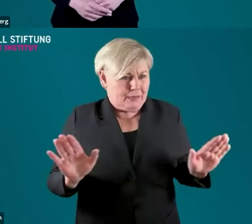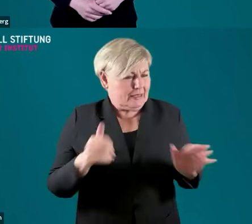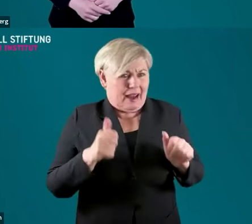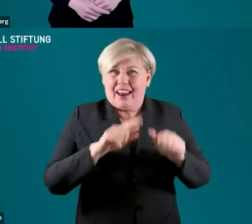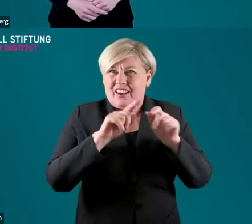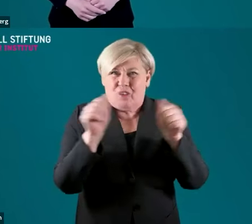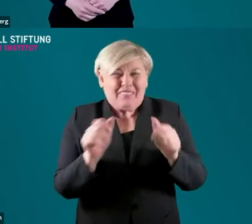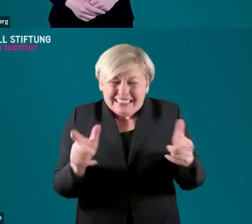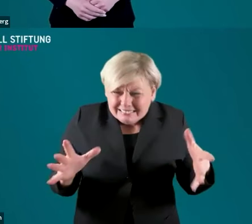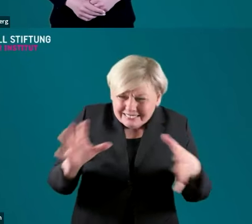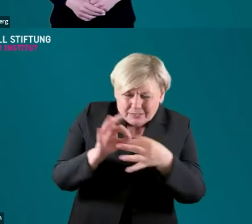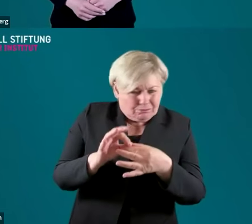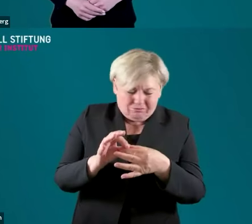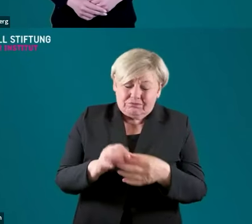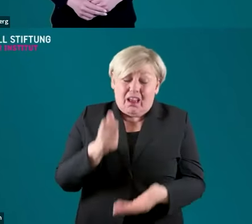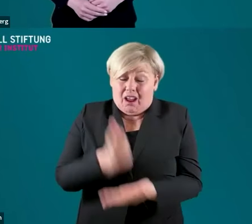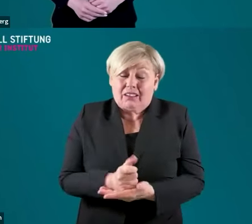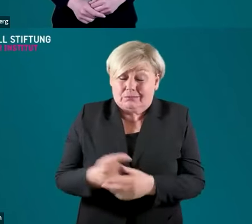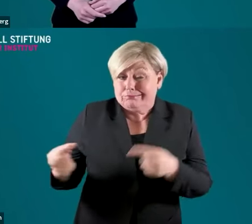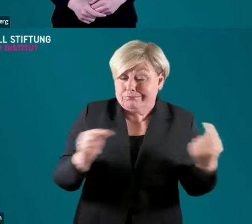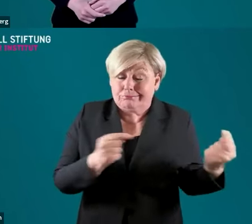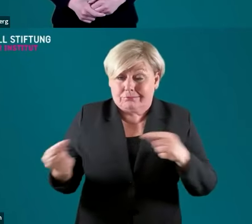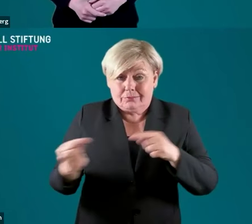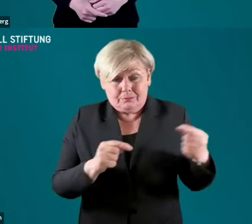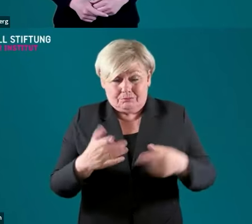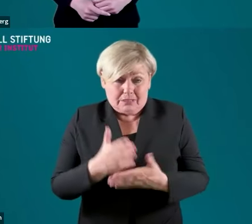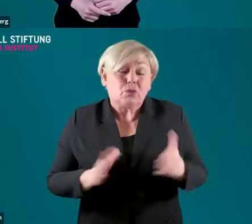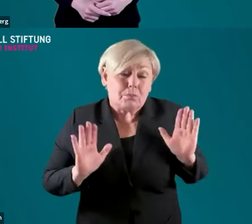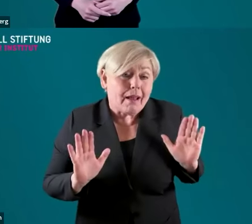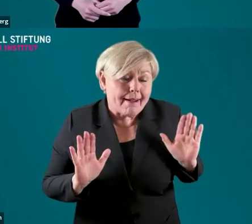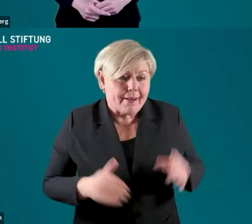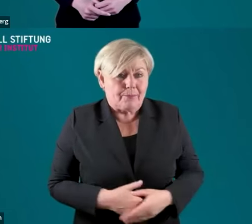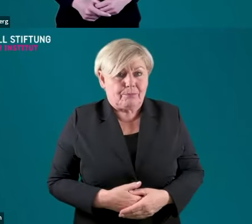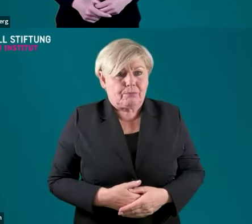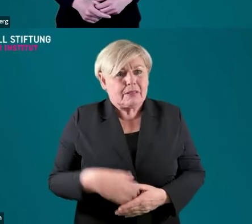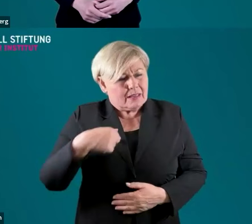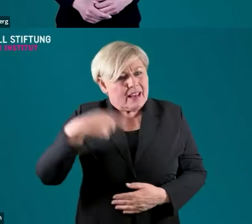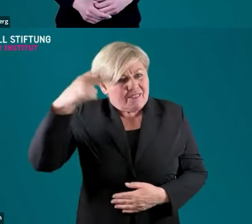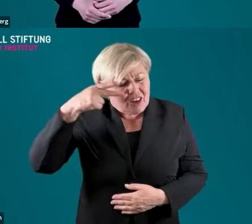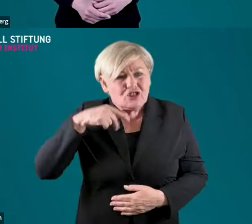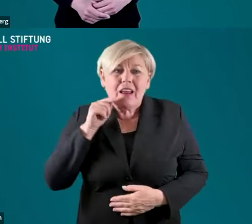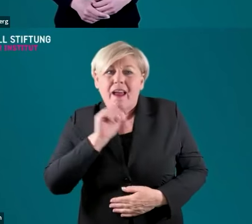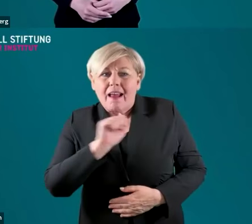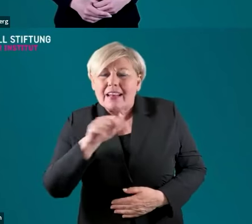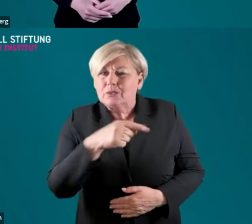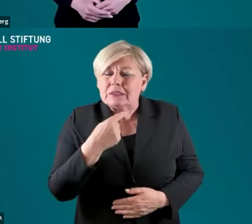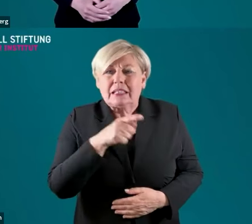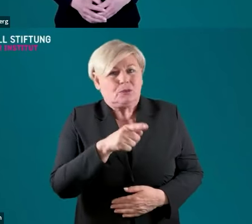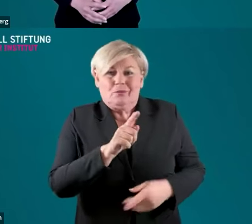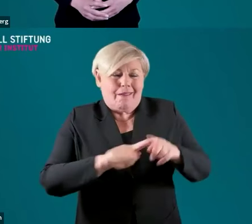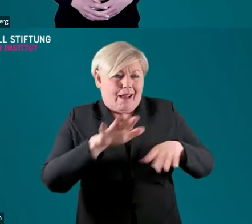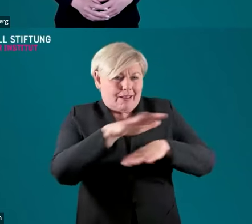Deswegen ist es ja auch eine sehr harte Auseinandersetzung zum Teil. Aber ich verstehe das, Andreas, wo du sagst, ja, es ist vielleicht ein ganz anderer Bereich nochmal,